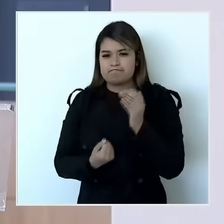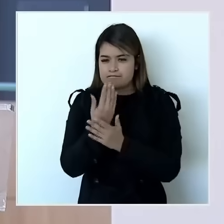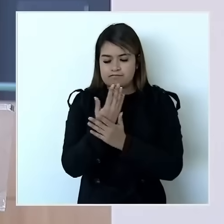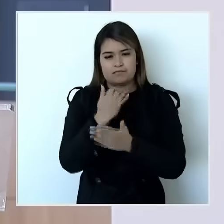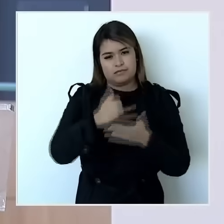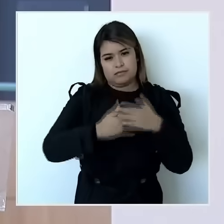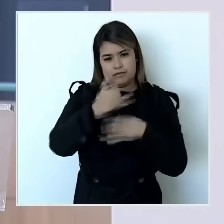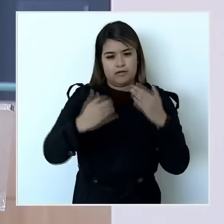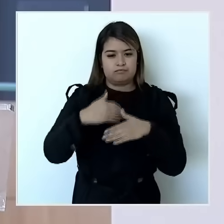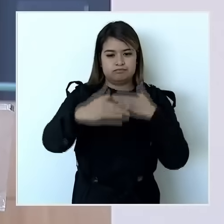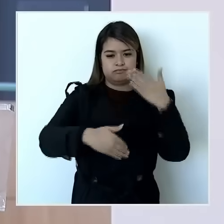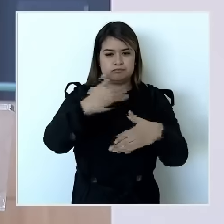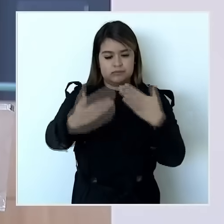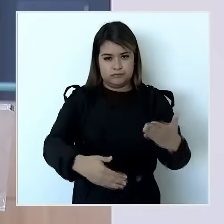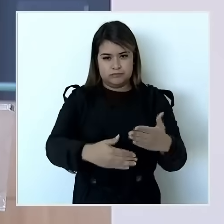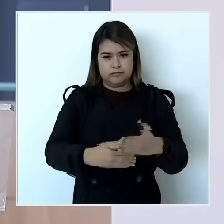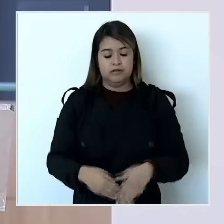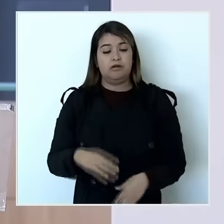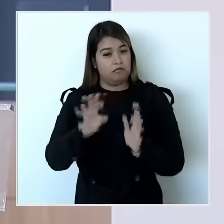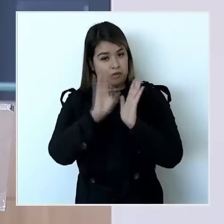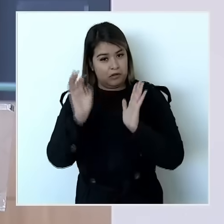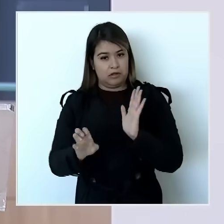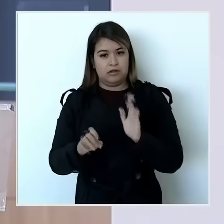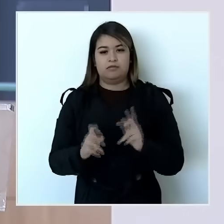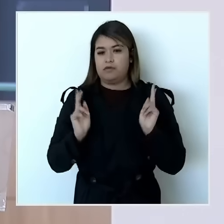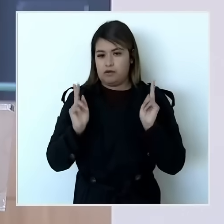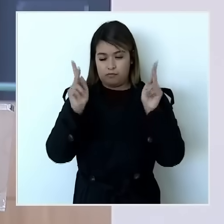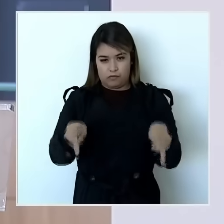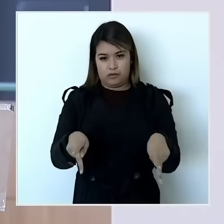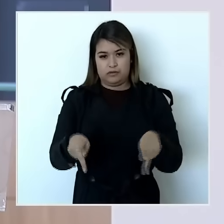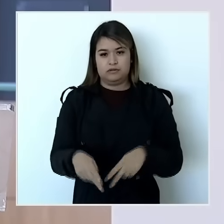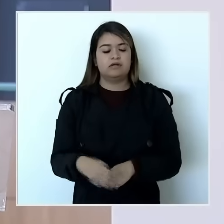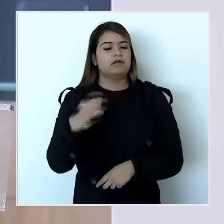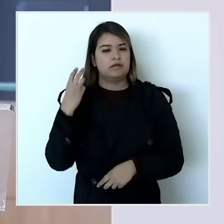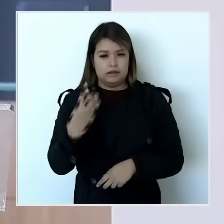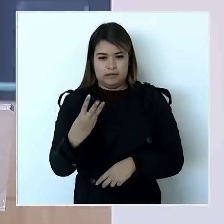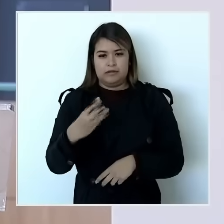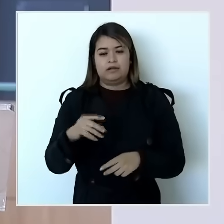el puente Nuevo Laredo 3, por ejemplo, que ampliará su capacidad de operaciones al